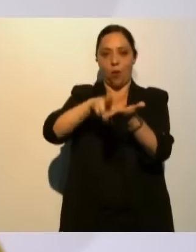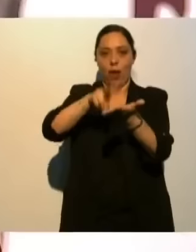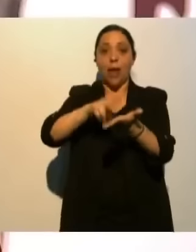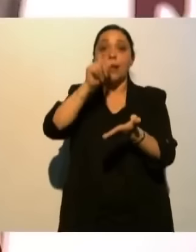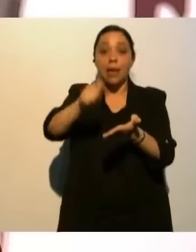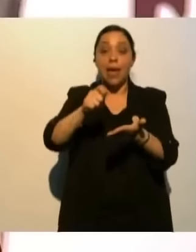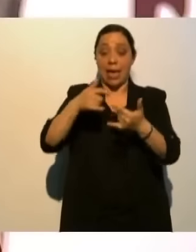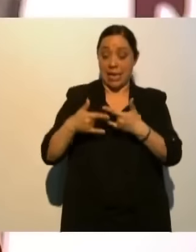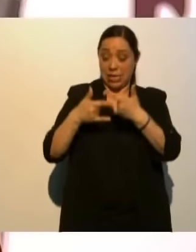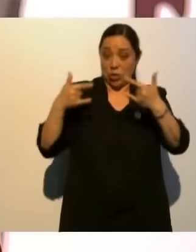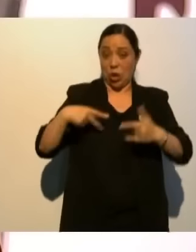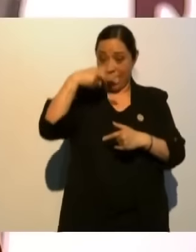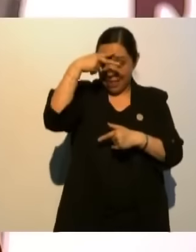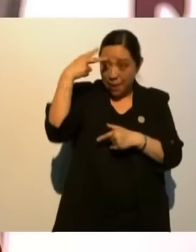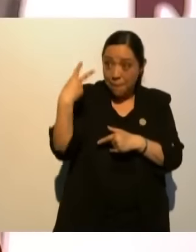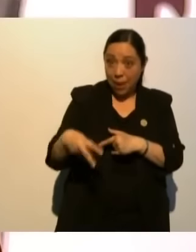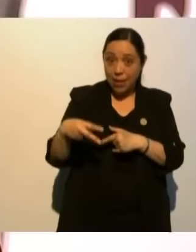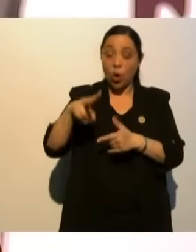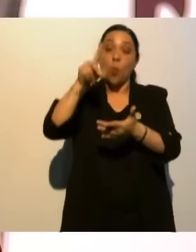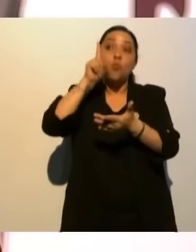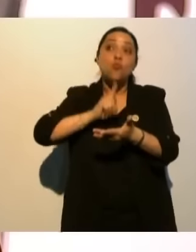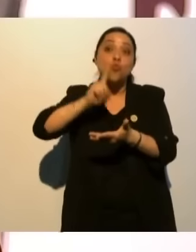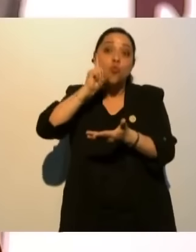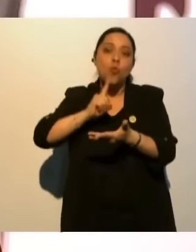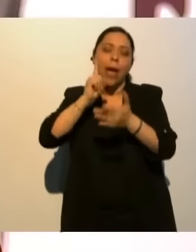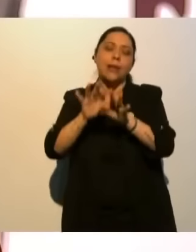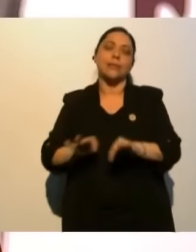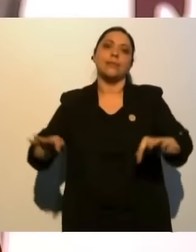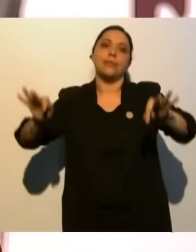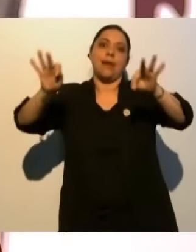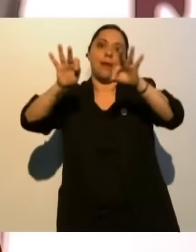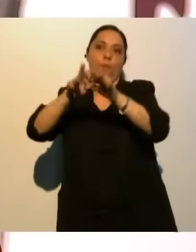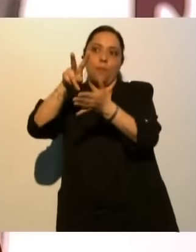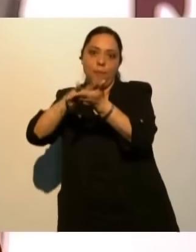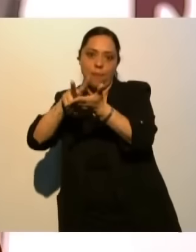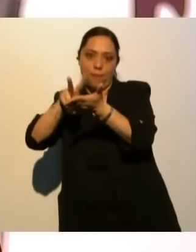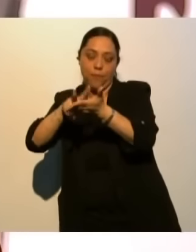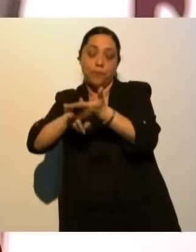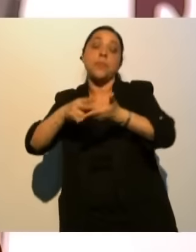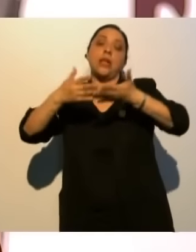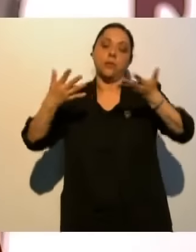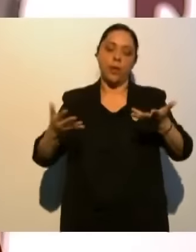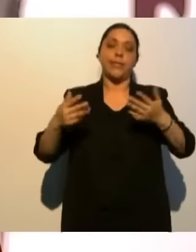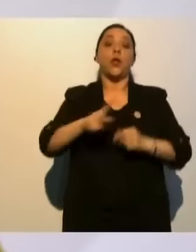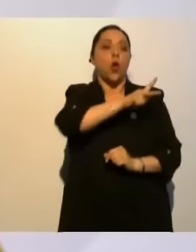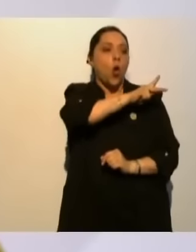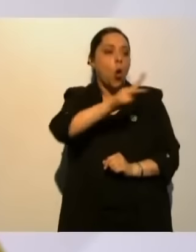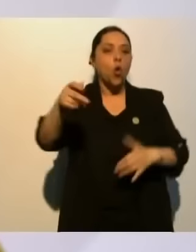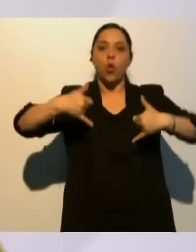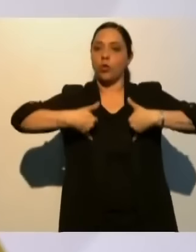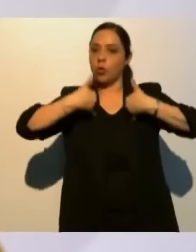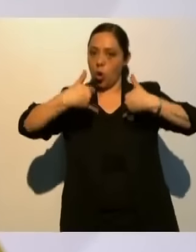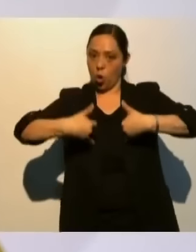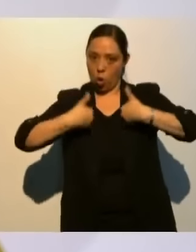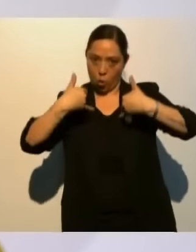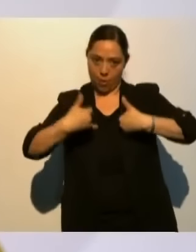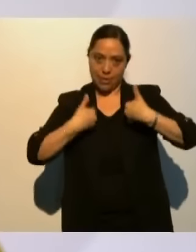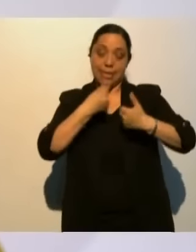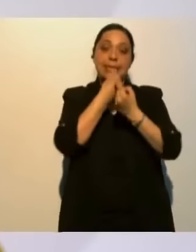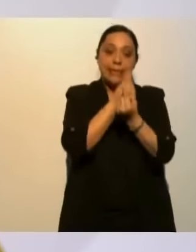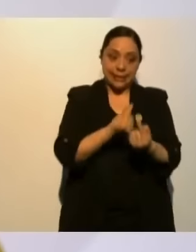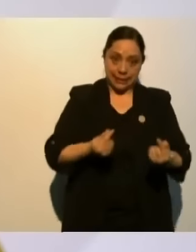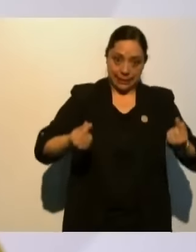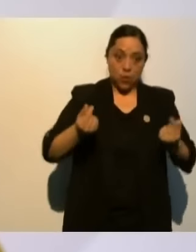todas las niñas y niños todos los adolescentes van a recibir la beca Rita cetina si van en escuela